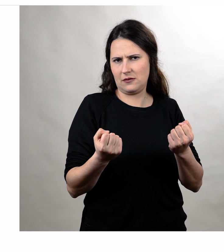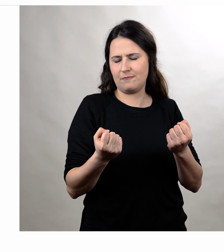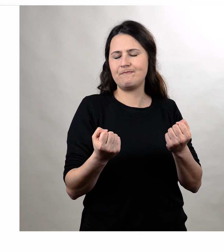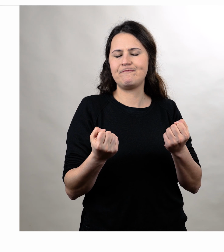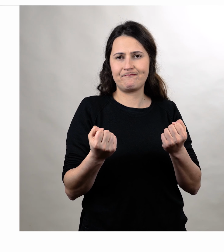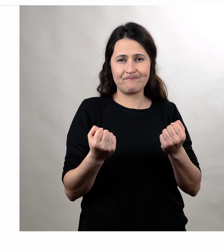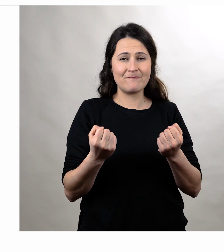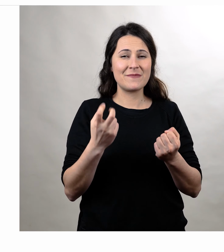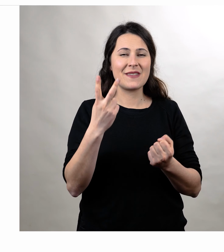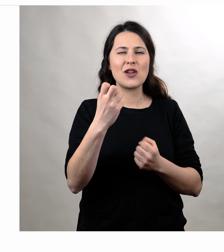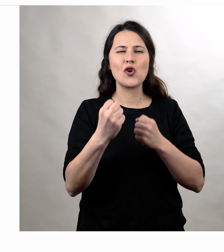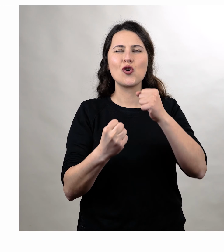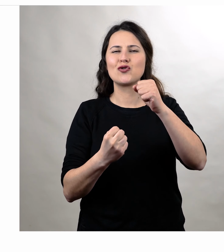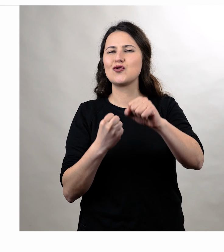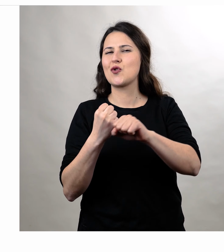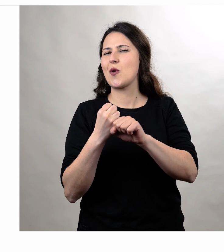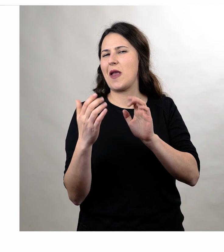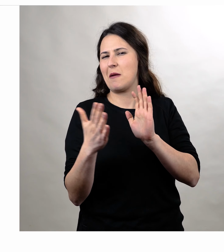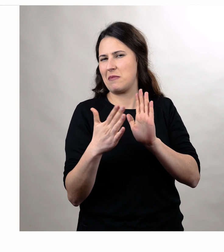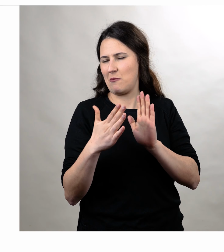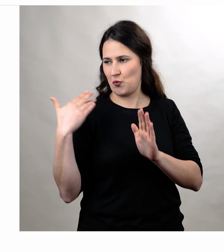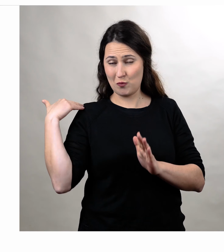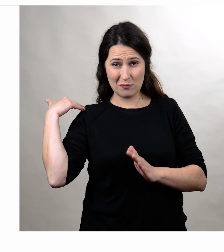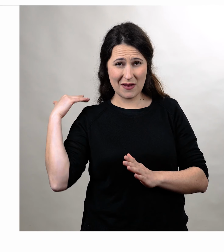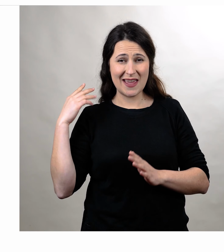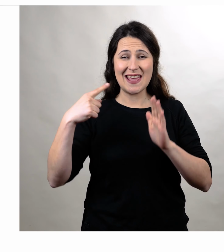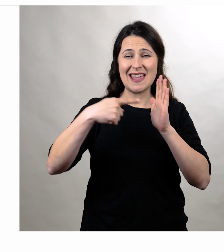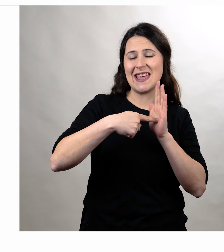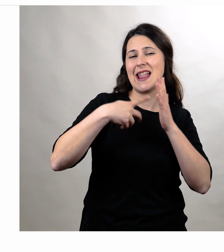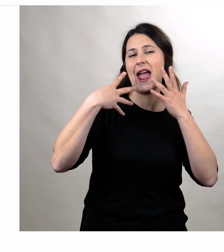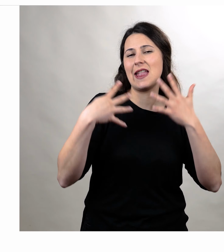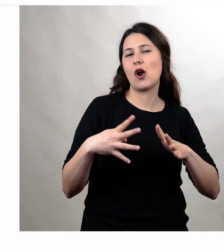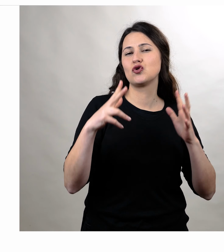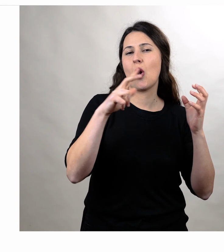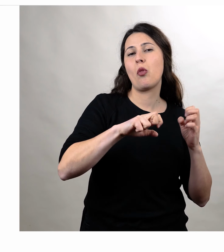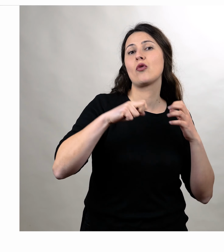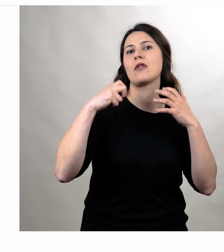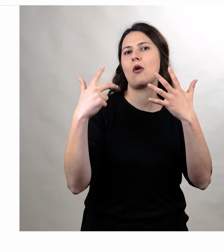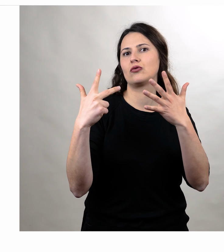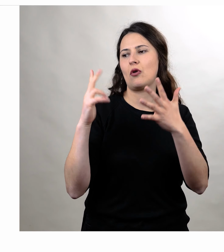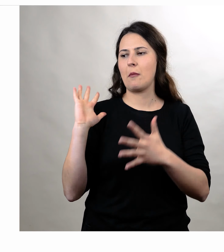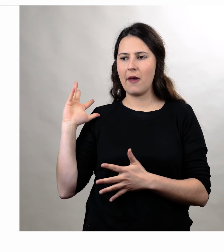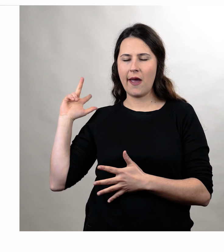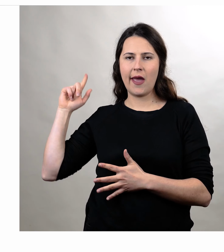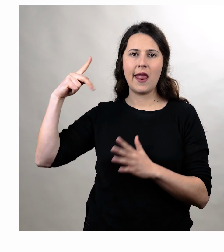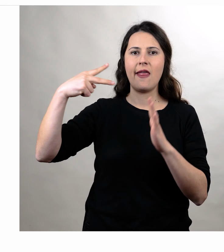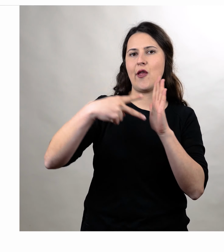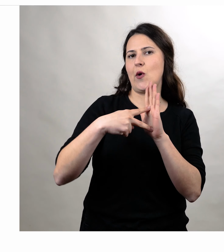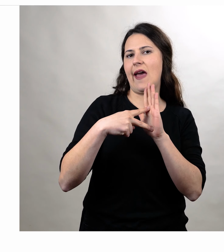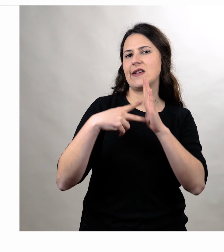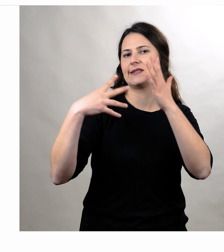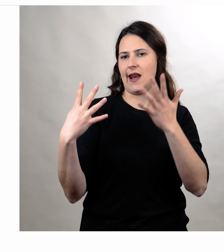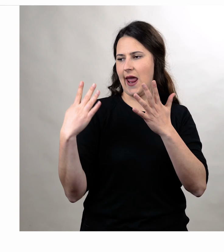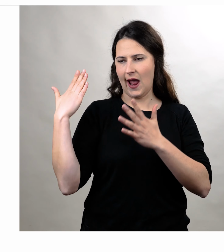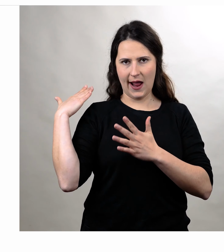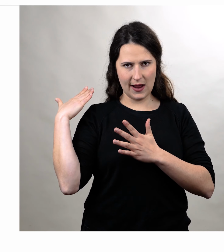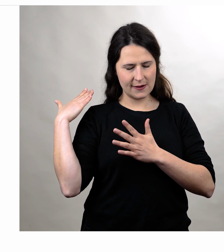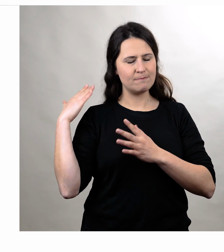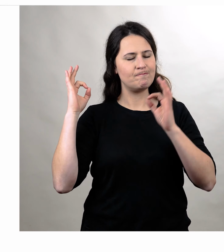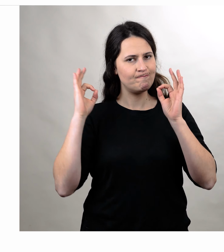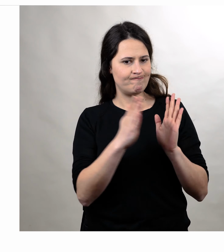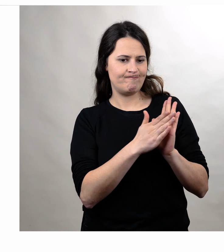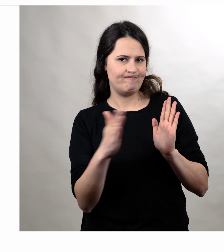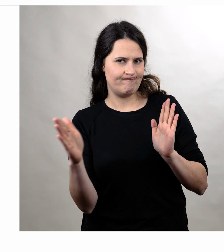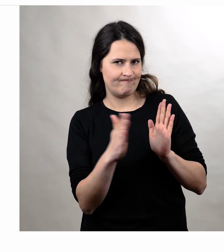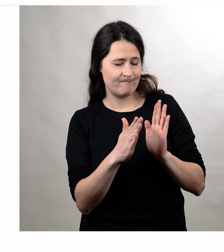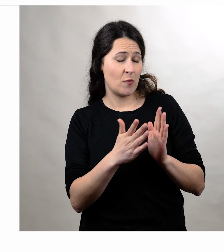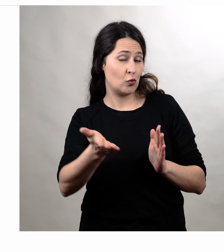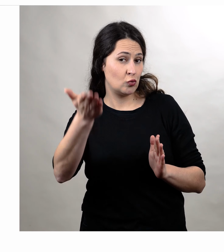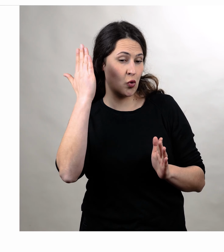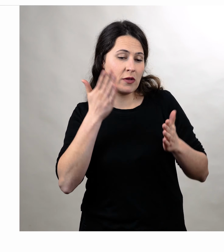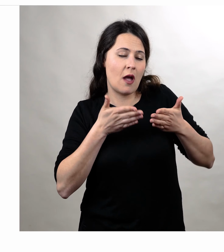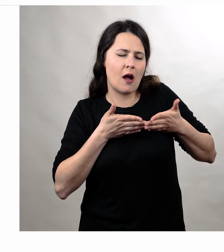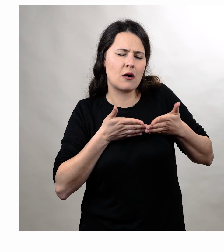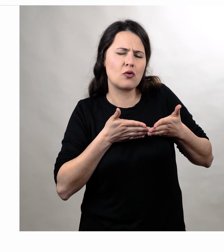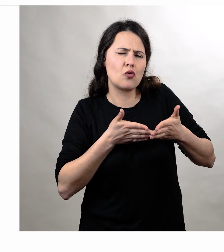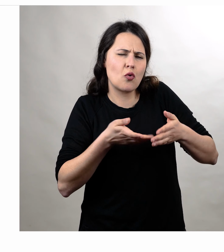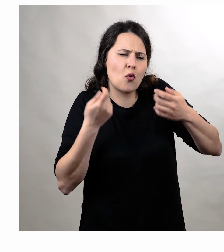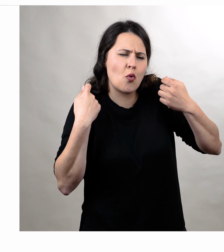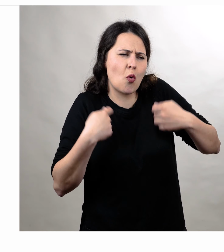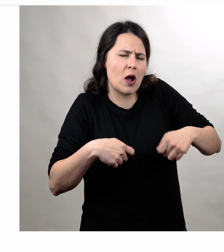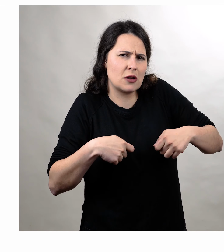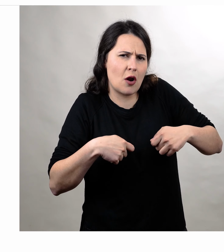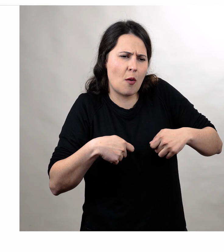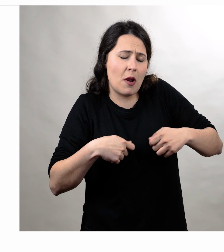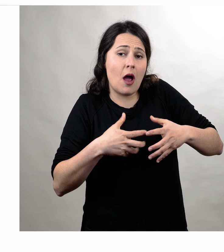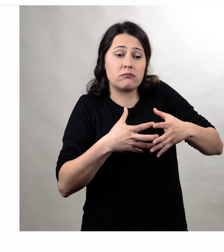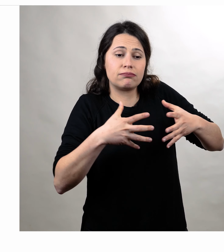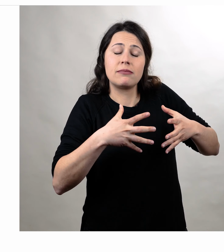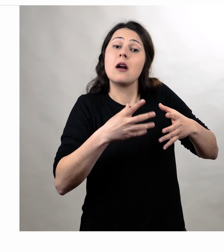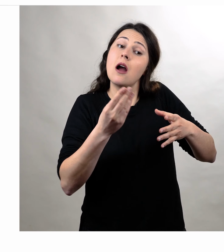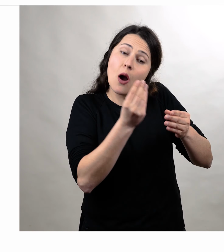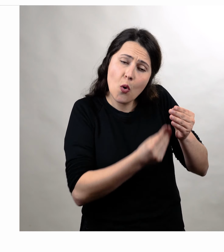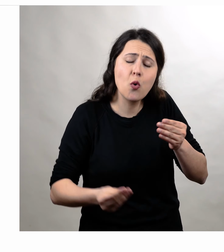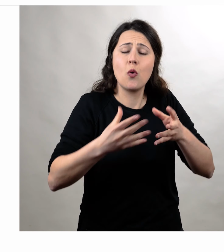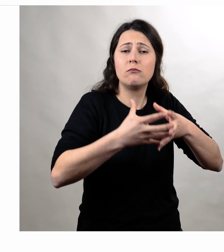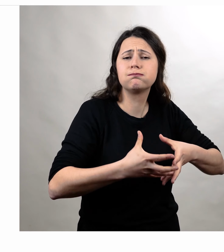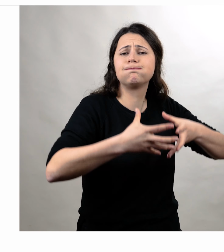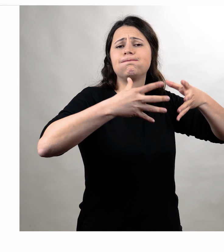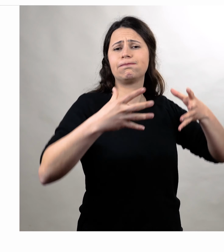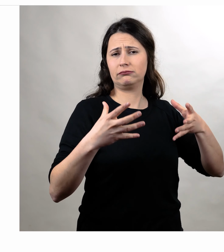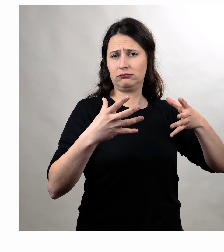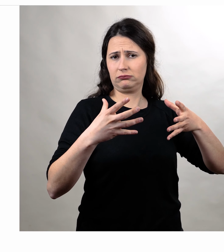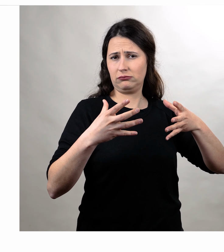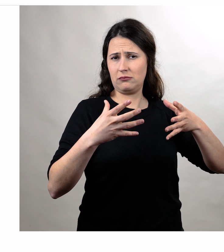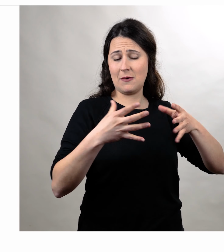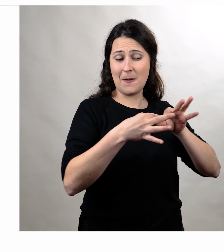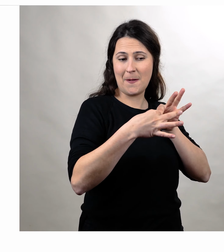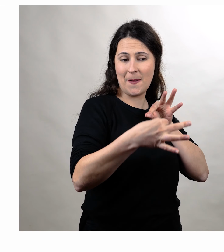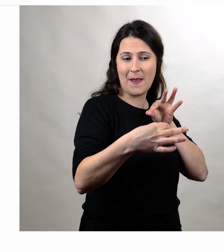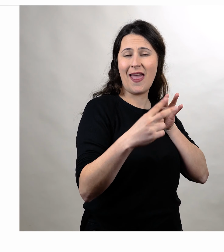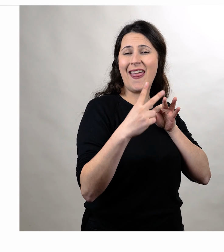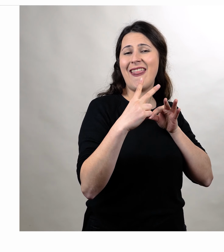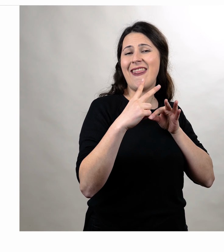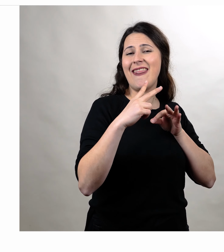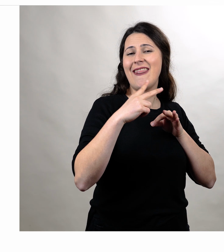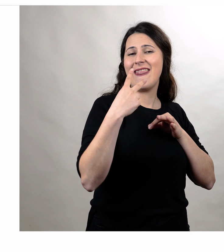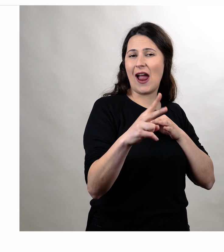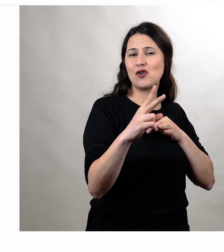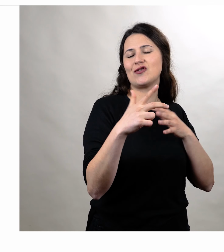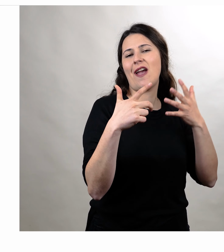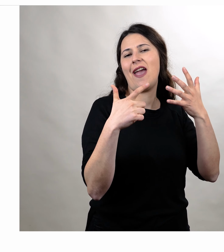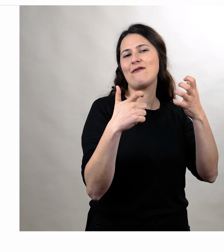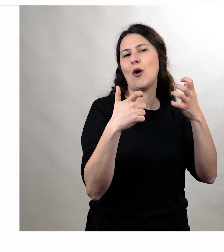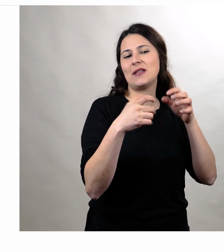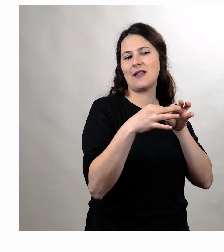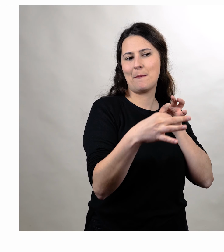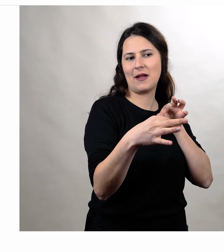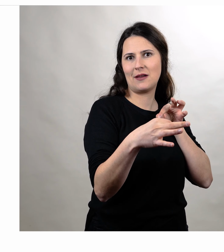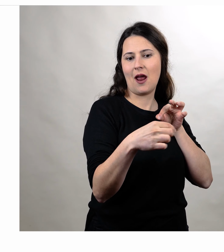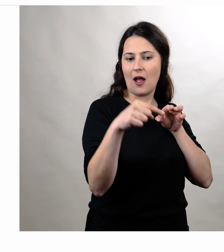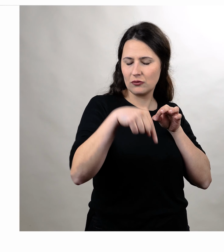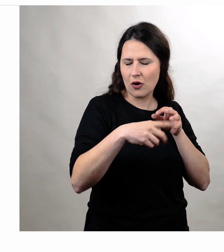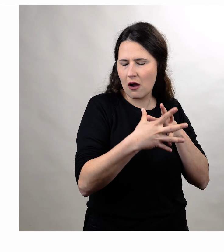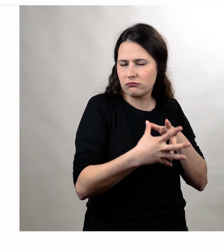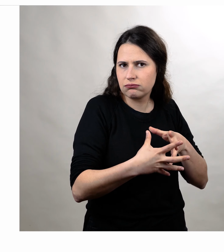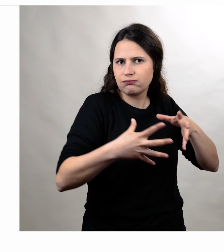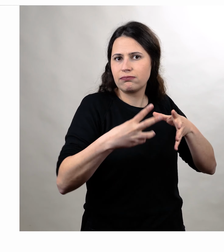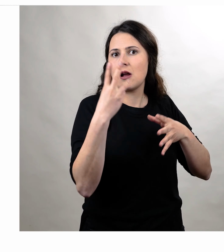Μέσα σε δύο δεκαετίες , τα κρουαζιερόπλοια της μεγαλύτερης κατηγορίας μεγάλωσαν κατά ένα τρίτο ,